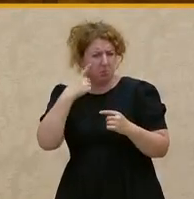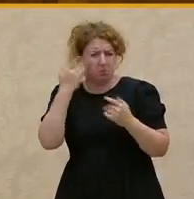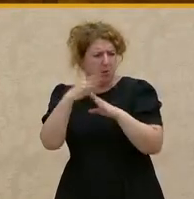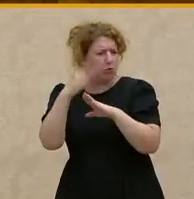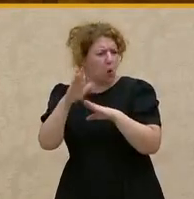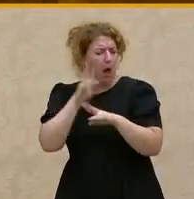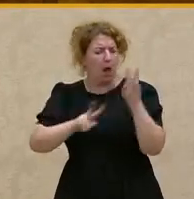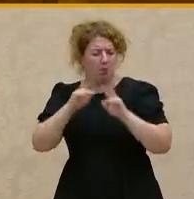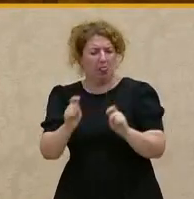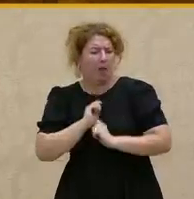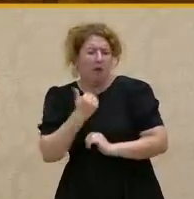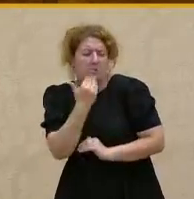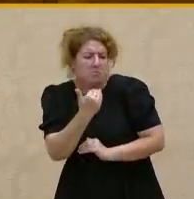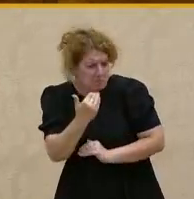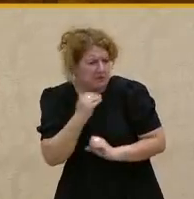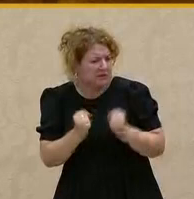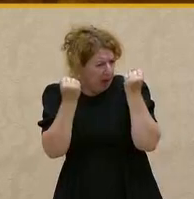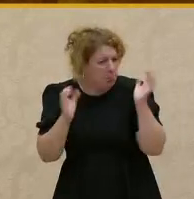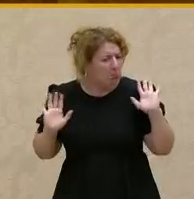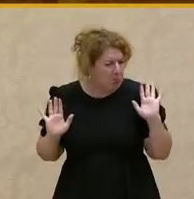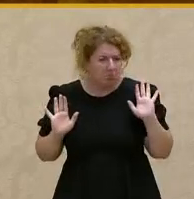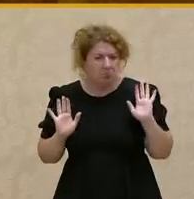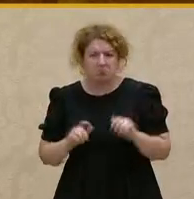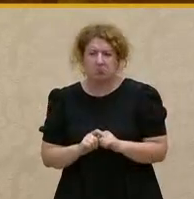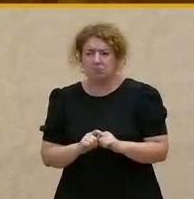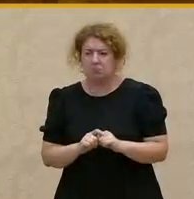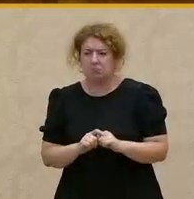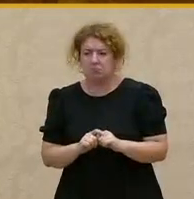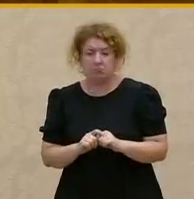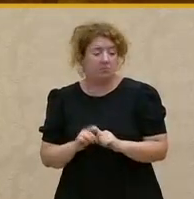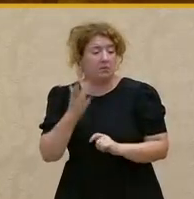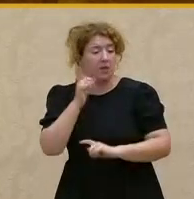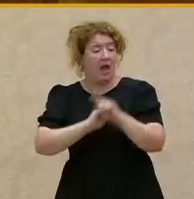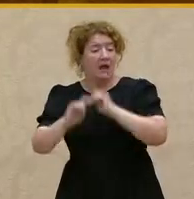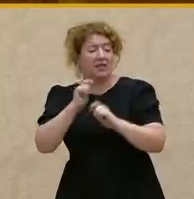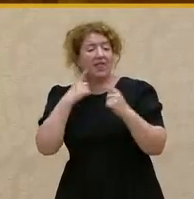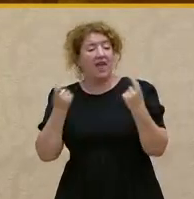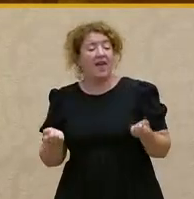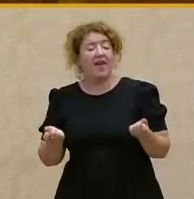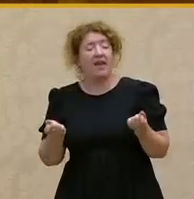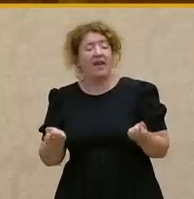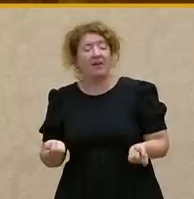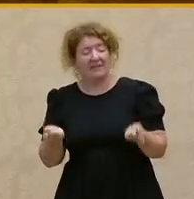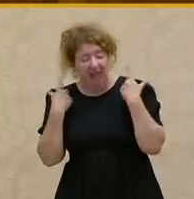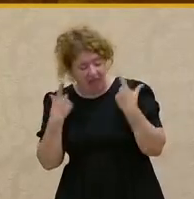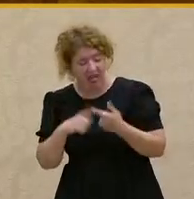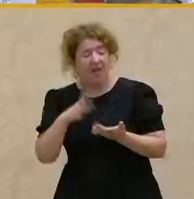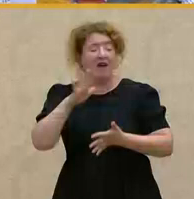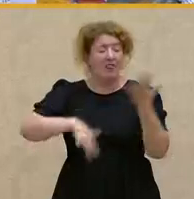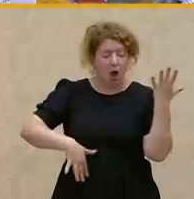hacer cosas y esto es lo que me permite ir a asociaciones de Barcelona y participar en